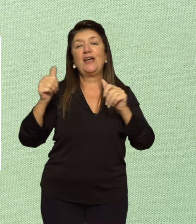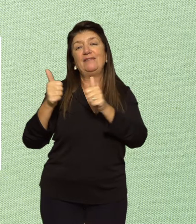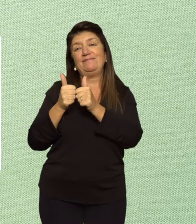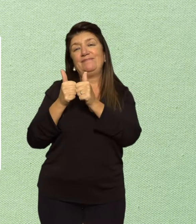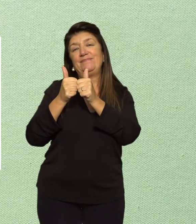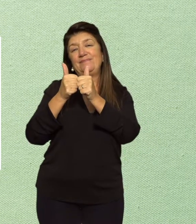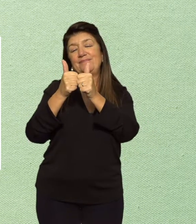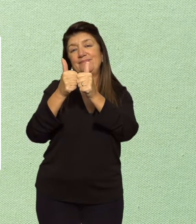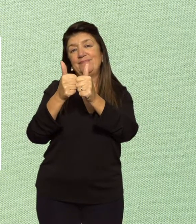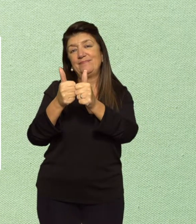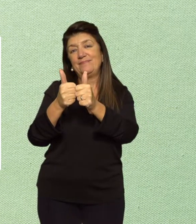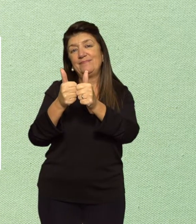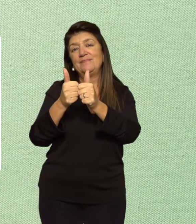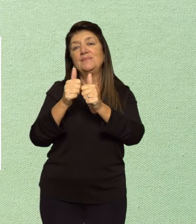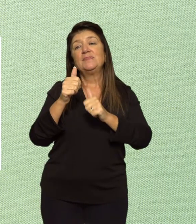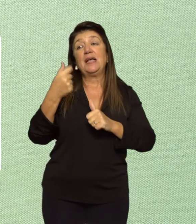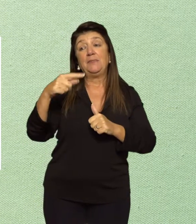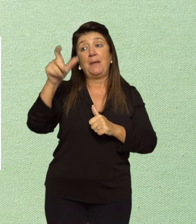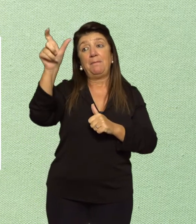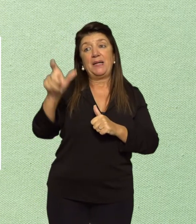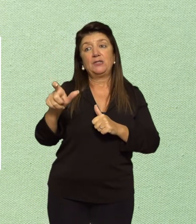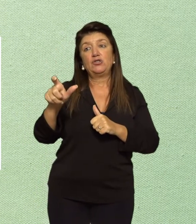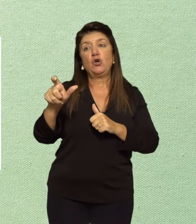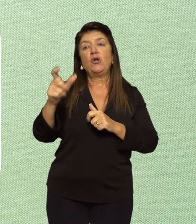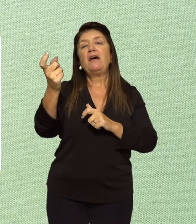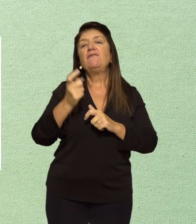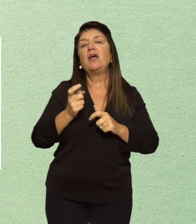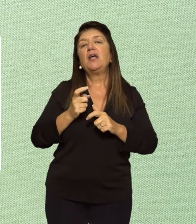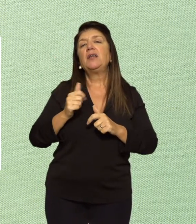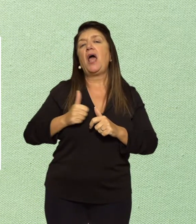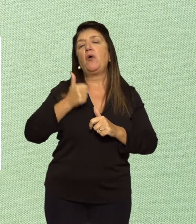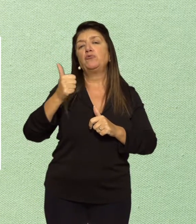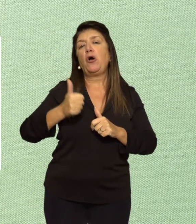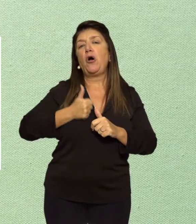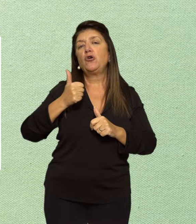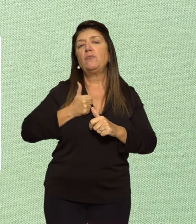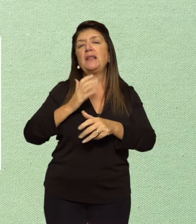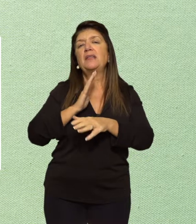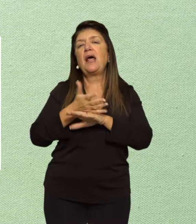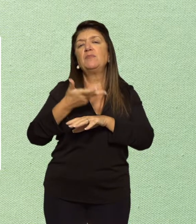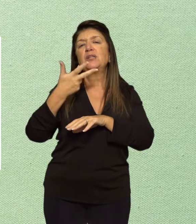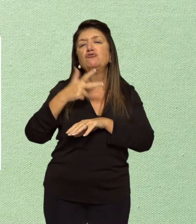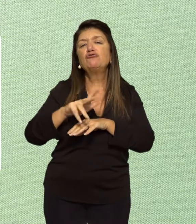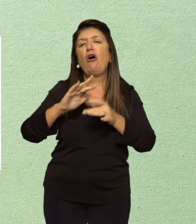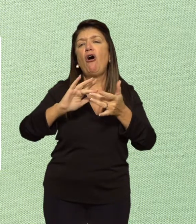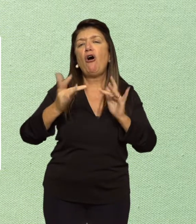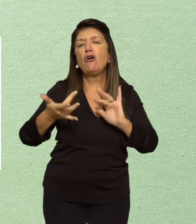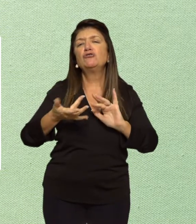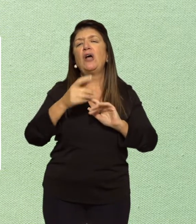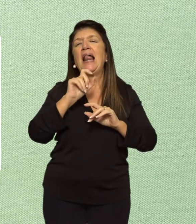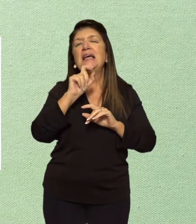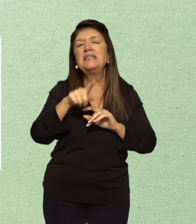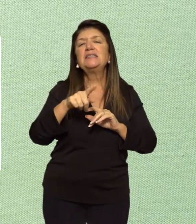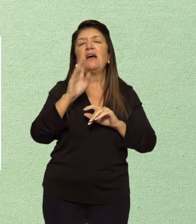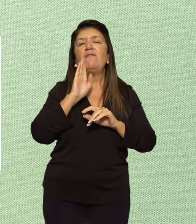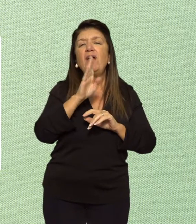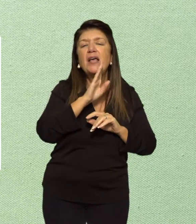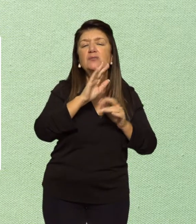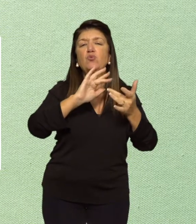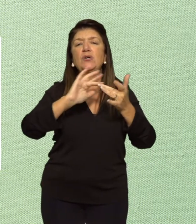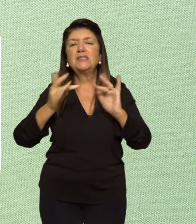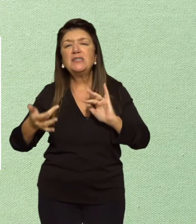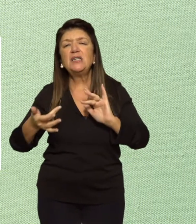una persona accede al nostro servizio in maniera autonoma attraverso i social, ricordavamo, che sia Instagram, che sia Facebook, che sia il sito.